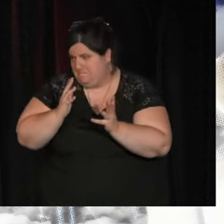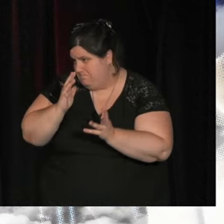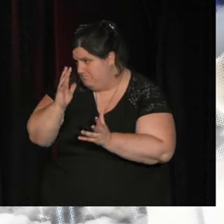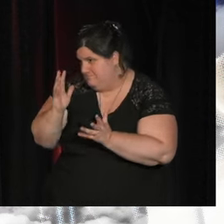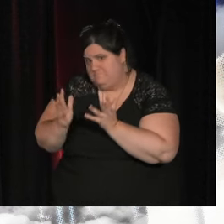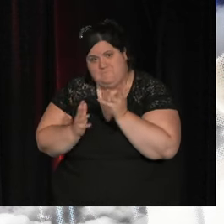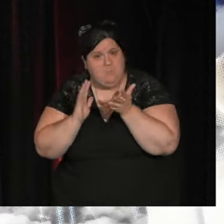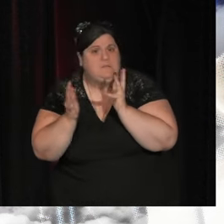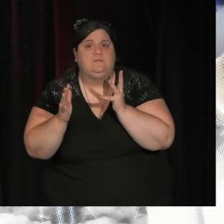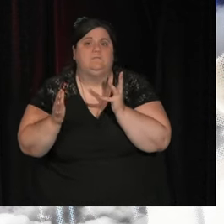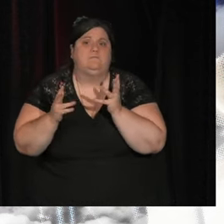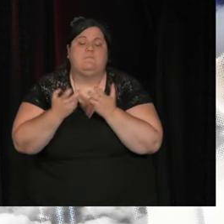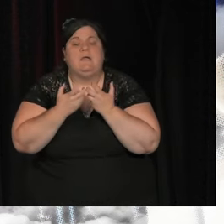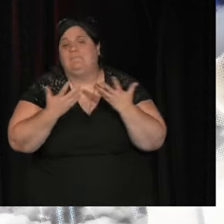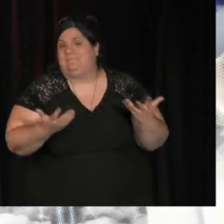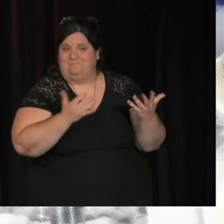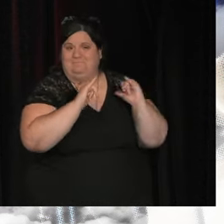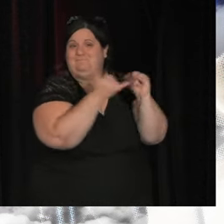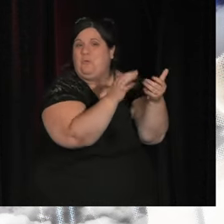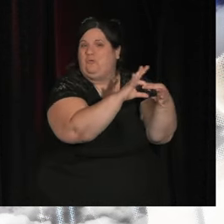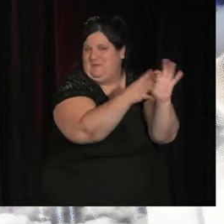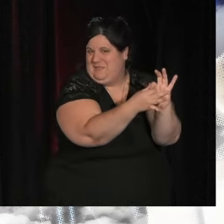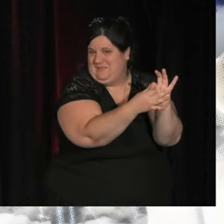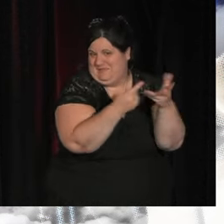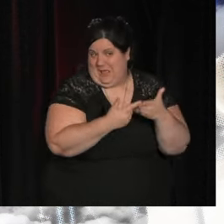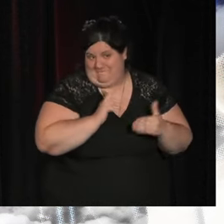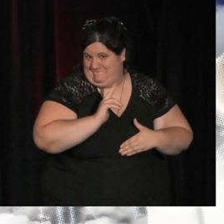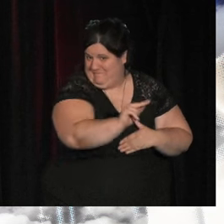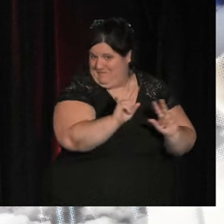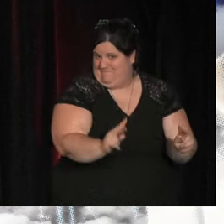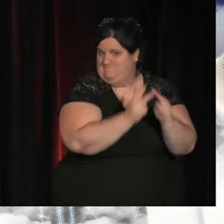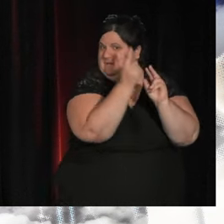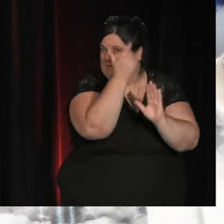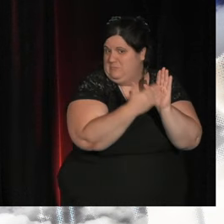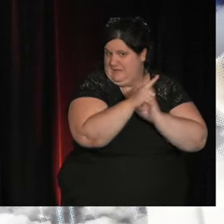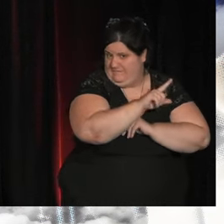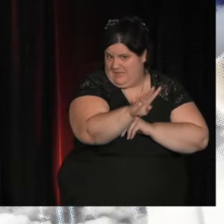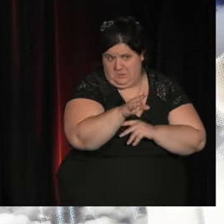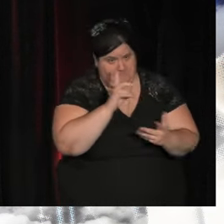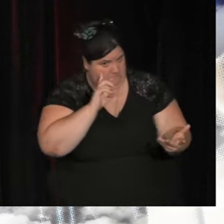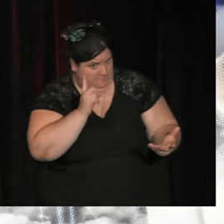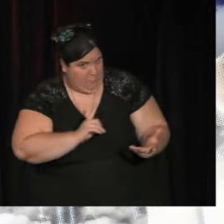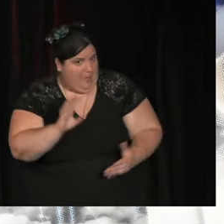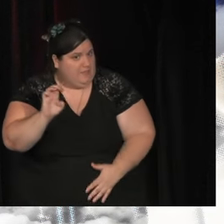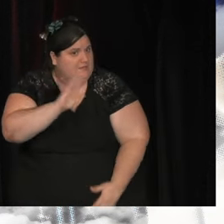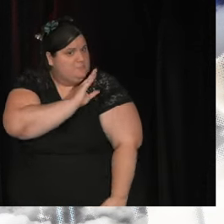Là, par exemple, on se dit qu'on a des Jeux Olympiques qui arrivent, d'imaginer par exemple que l'e-sport puisse trouver sa place dans ce